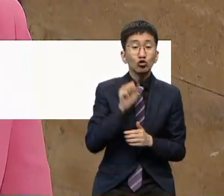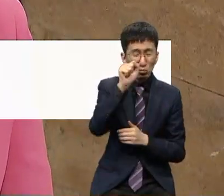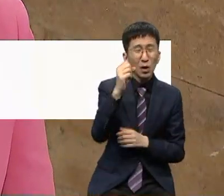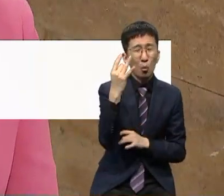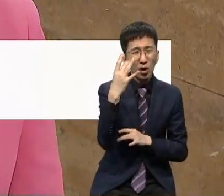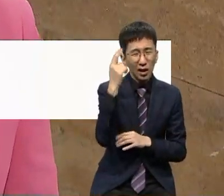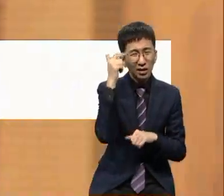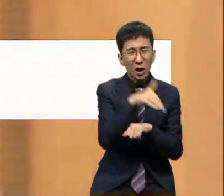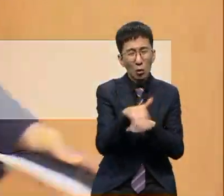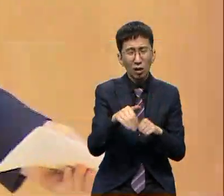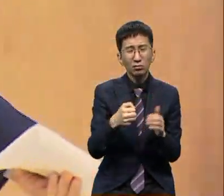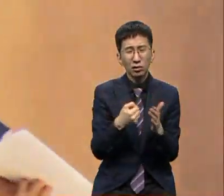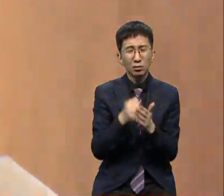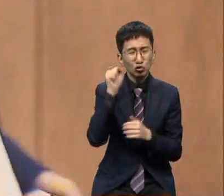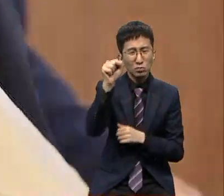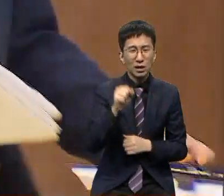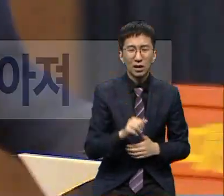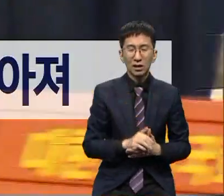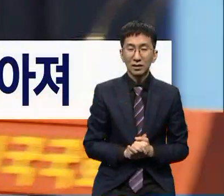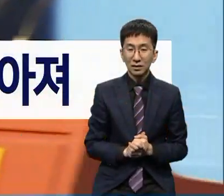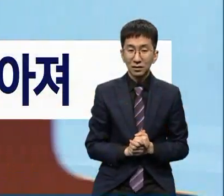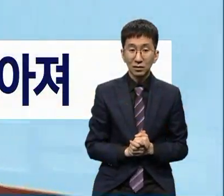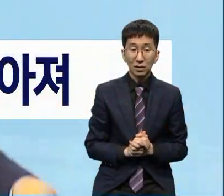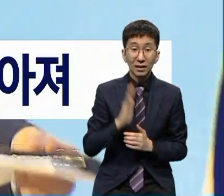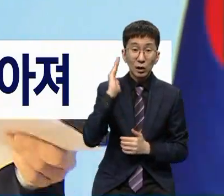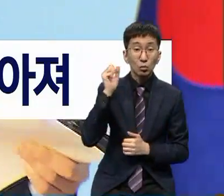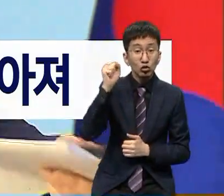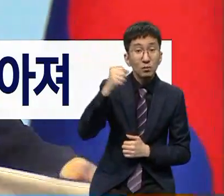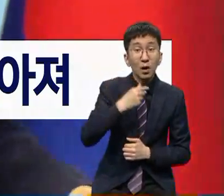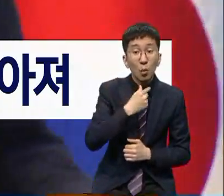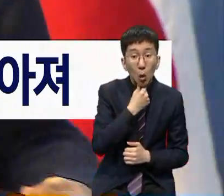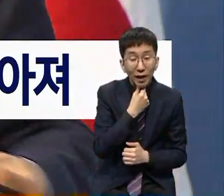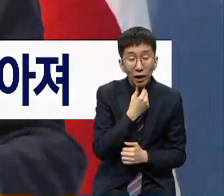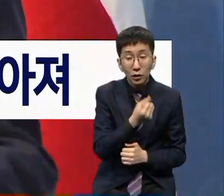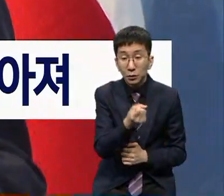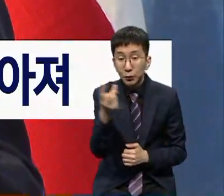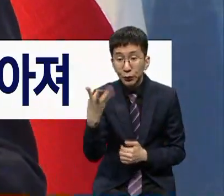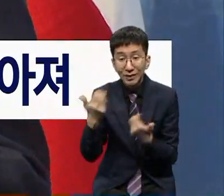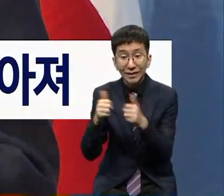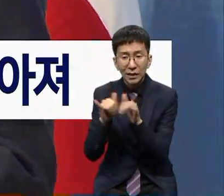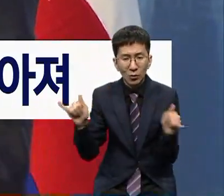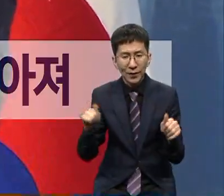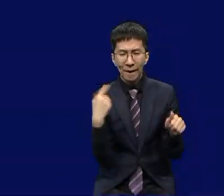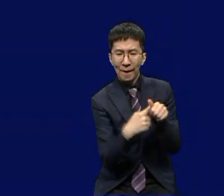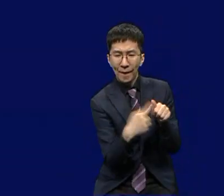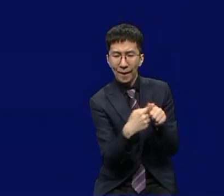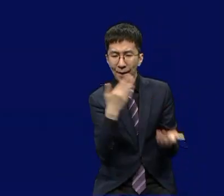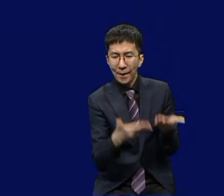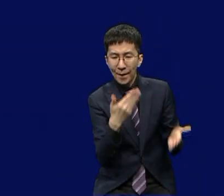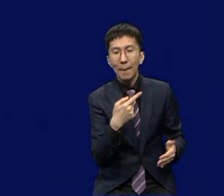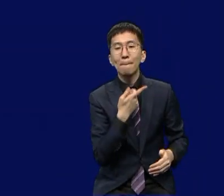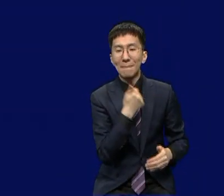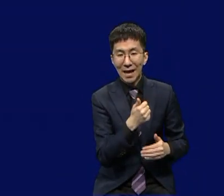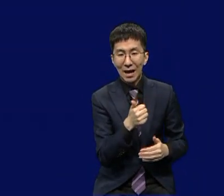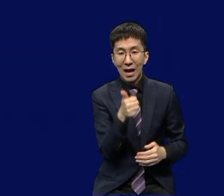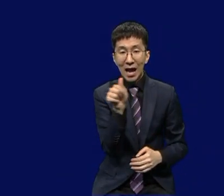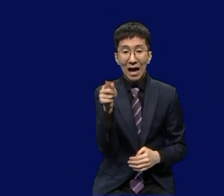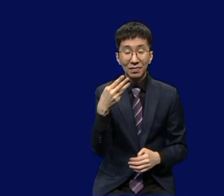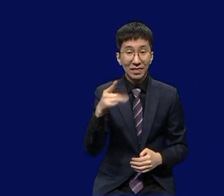(기자) 하지만 대권에 뜻을 둔 의원들에게서는 날선 비판이 쏟아졌습니다. 하태경 의원은 이 지사가 조국 비호에